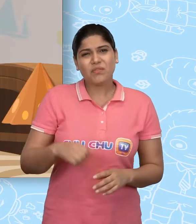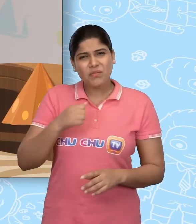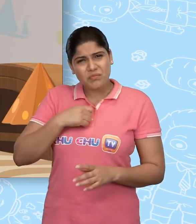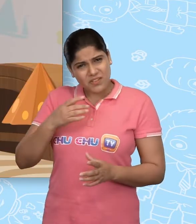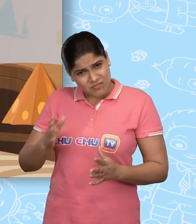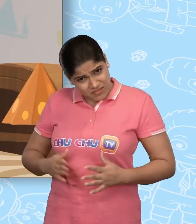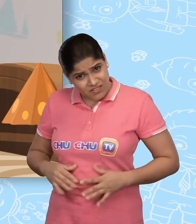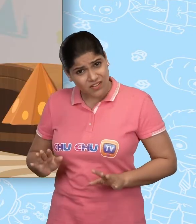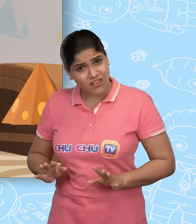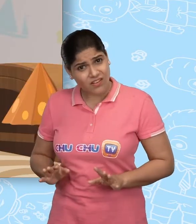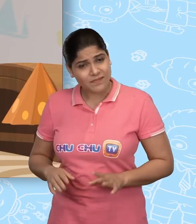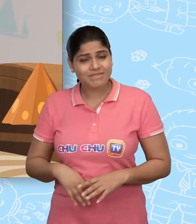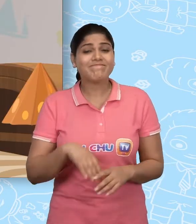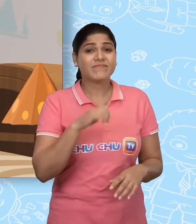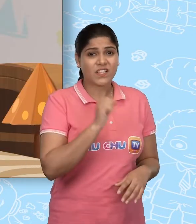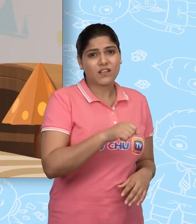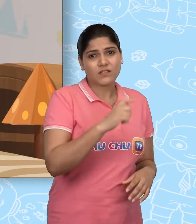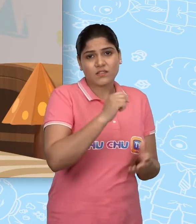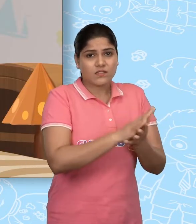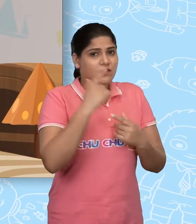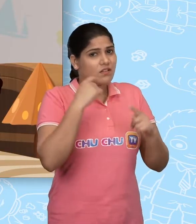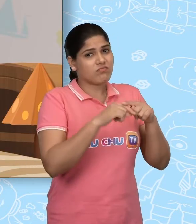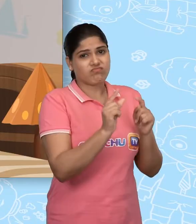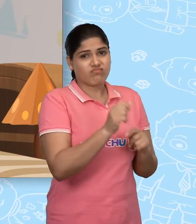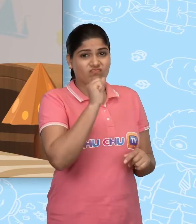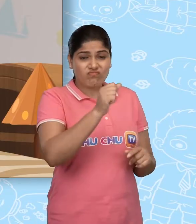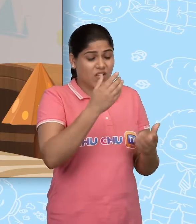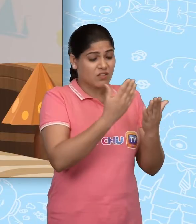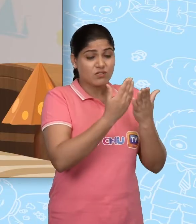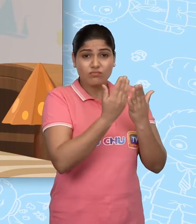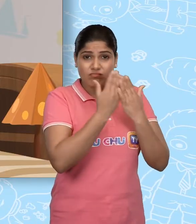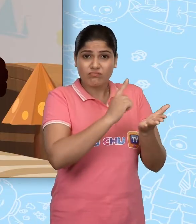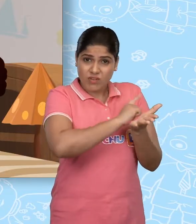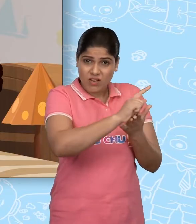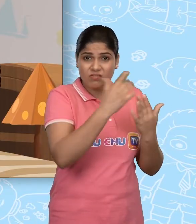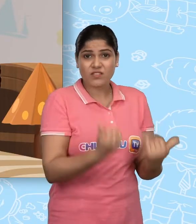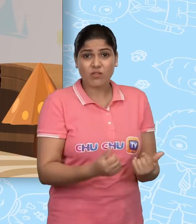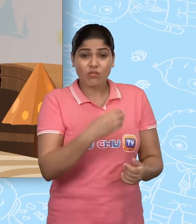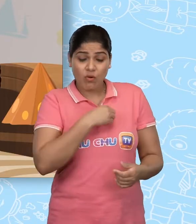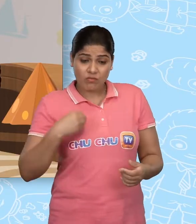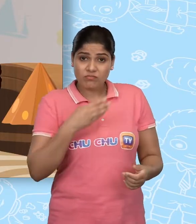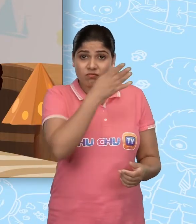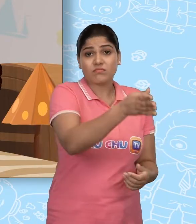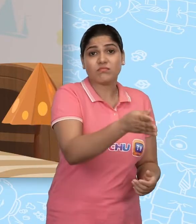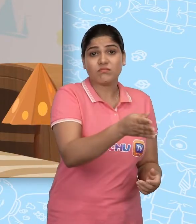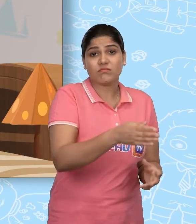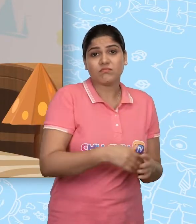वो मेरे पेट मे हैं? हाँ Chiku. तुम्हे आज़ school से छुट्टी लेनी होगी और doctor के पास जाना होगा